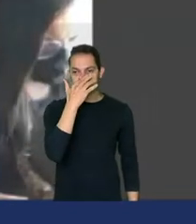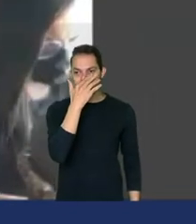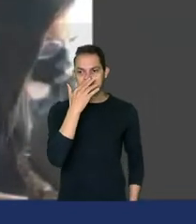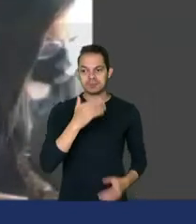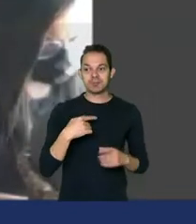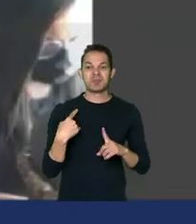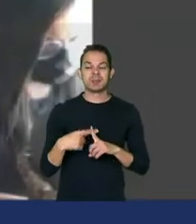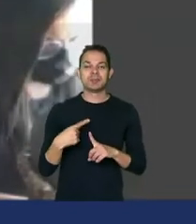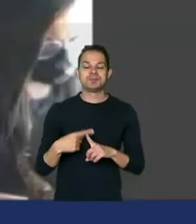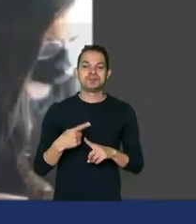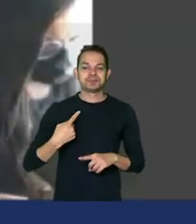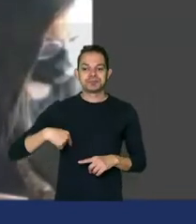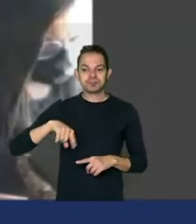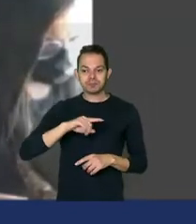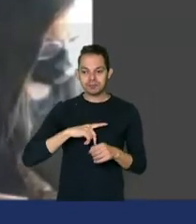GRAVÍSSIMA! PORQUE NÓS NÃO PODEMOS PENSAR A PETROBRAS,